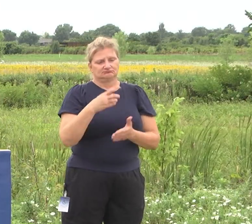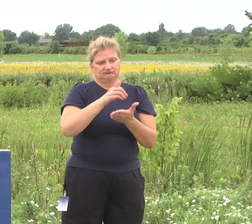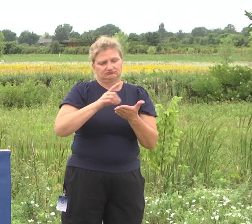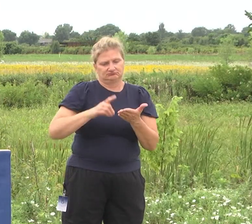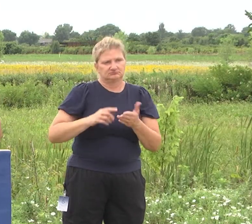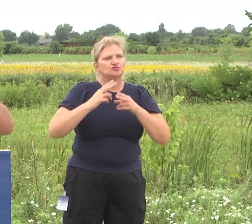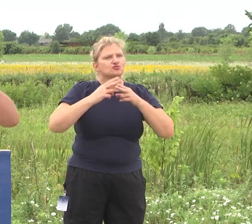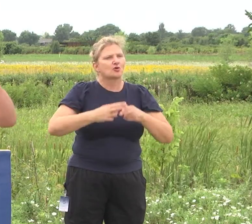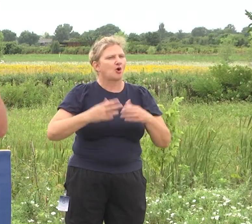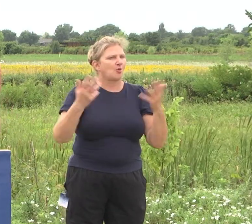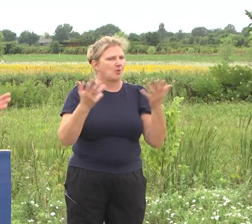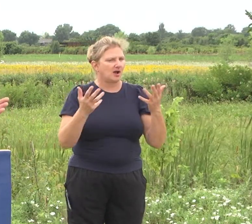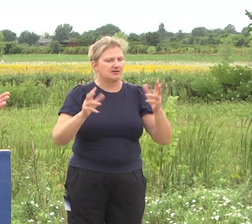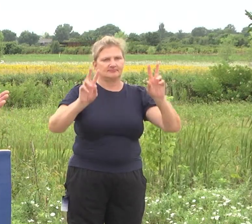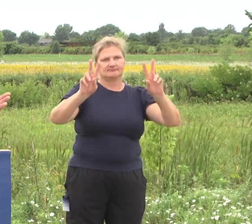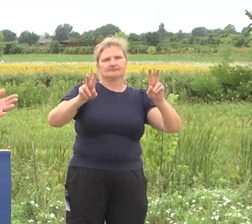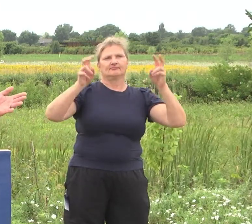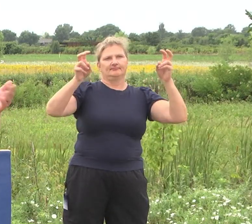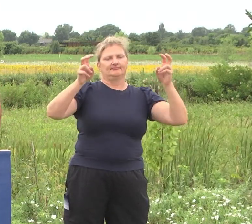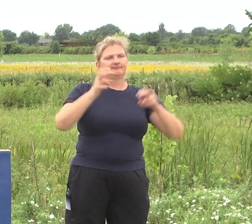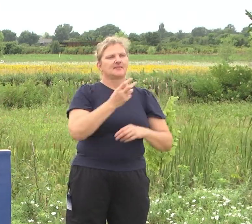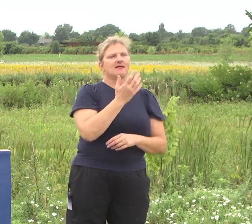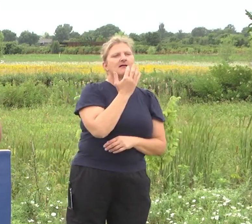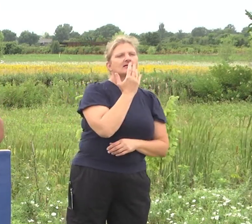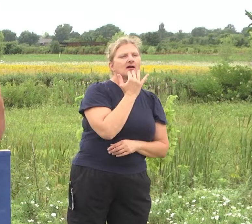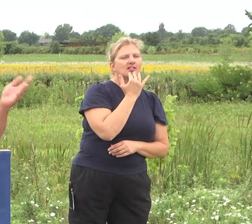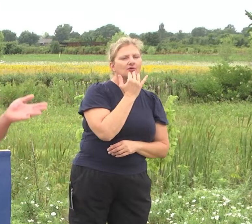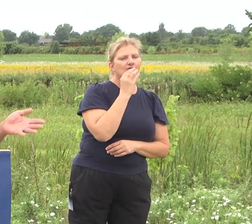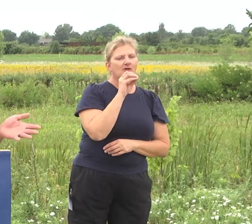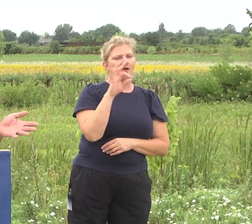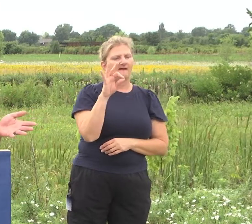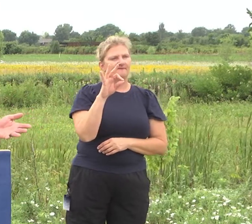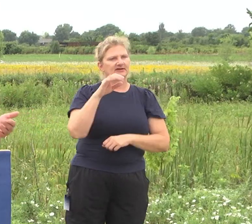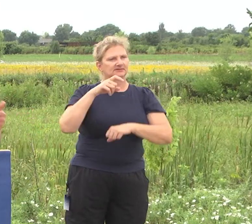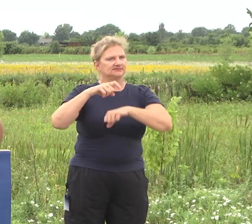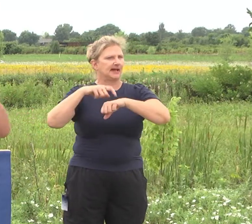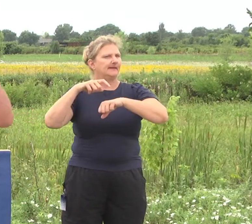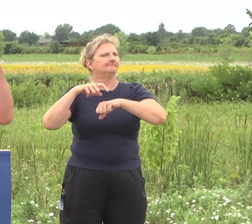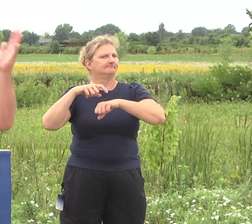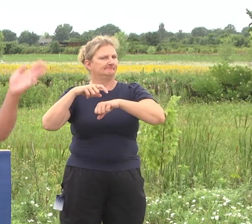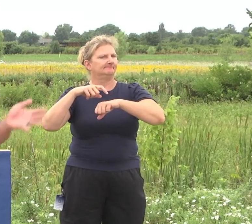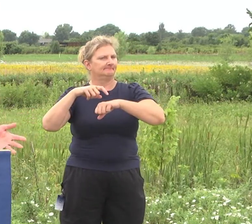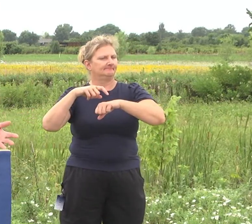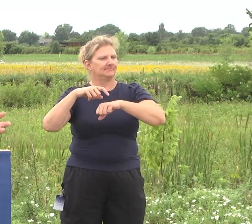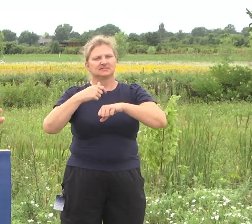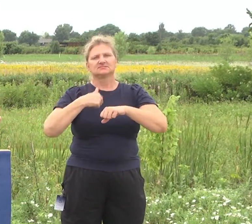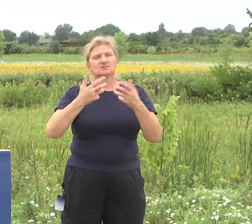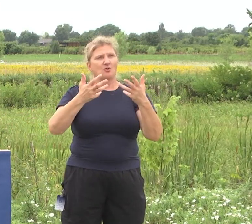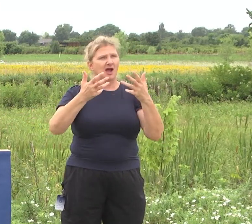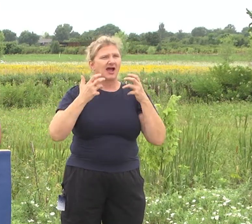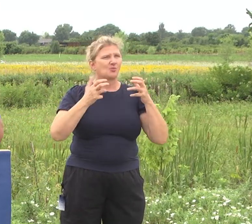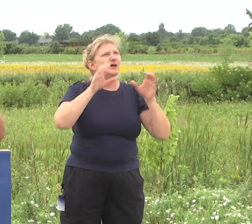Quería retomar los colores de las aves, los colores